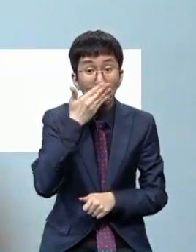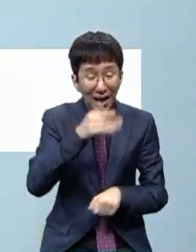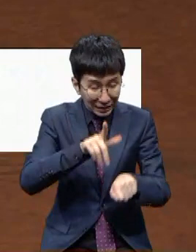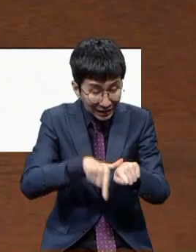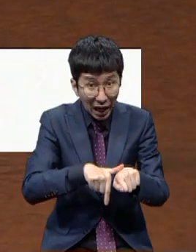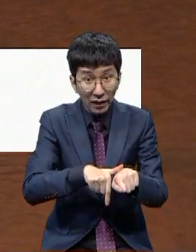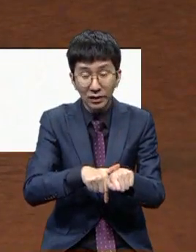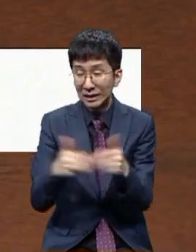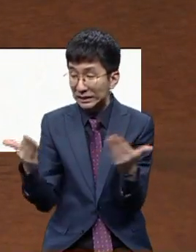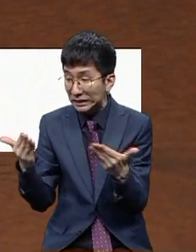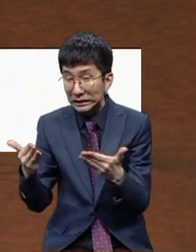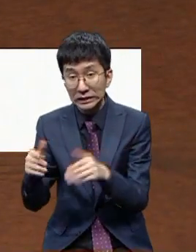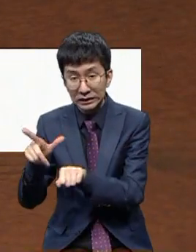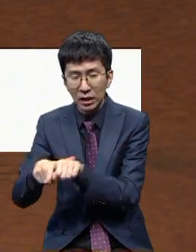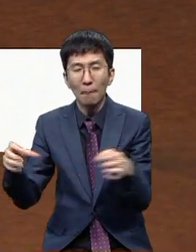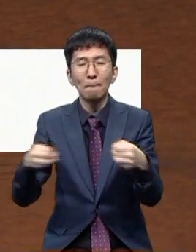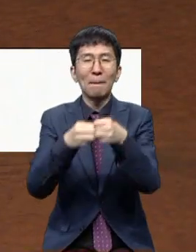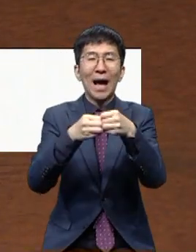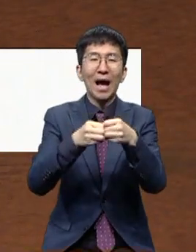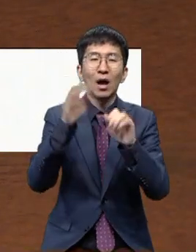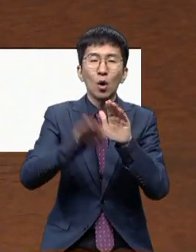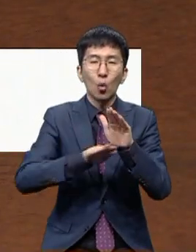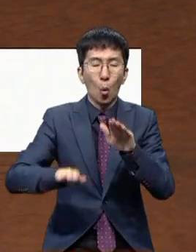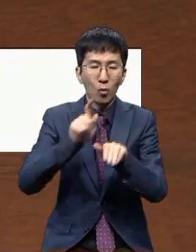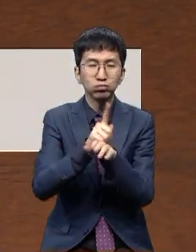가능 시간이 업무 시간과 겹치는 등 공무원 복무 규정까지 위반했습니다.